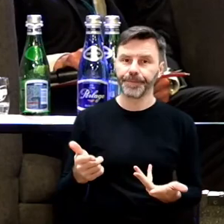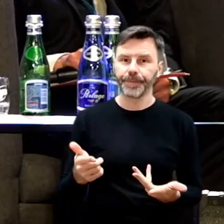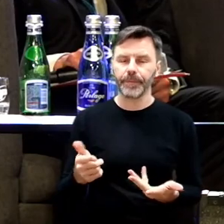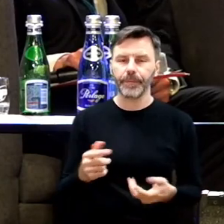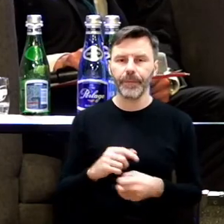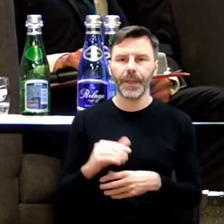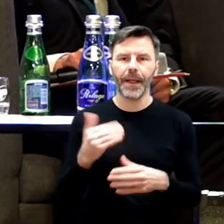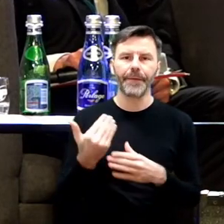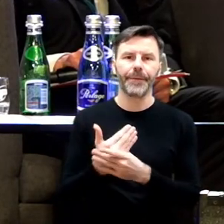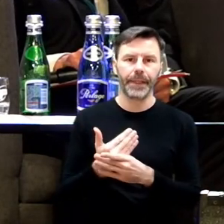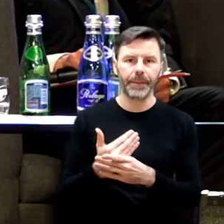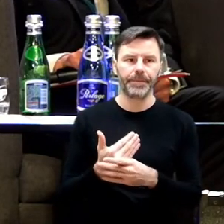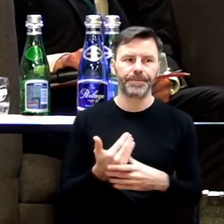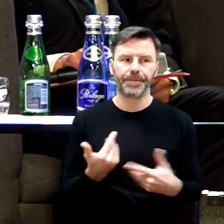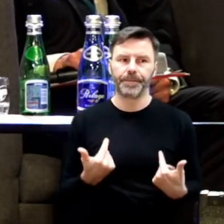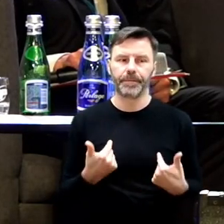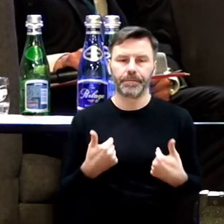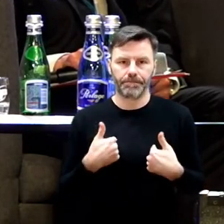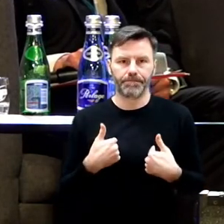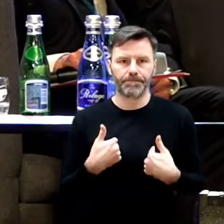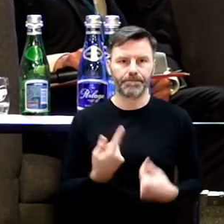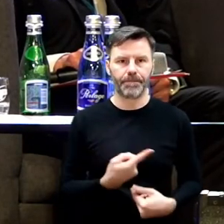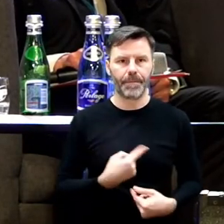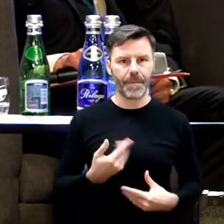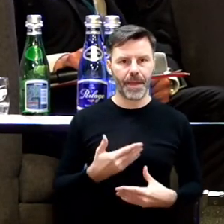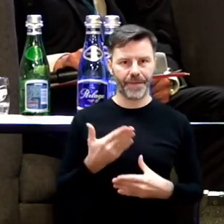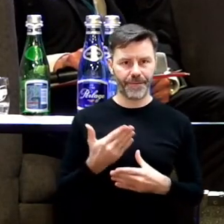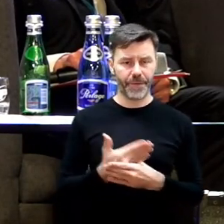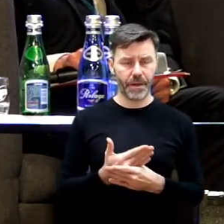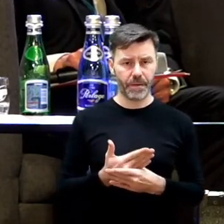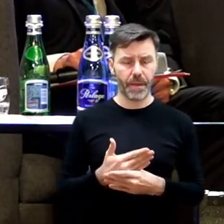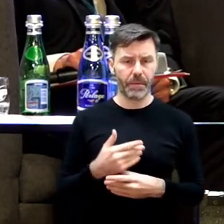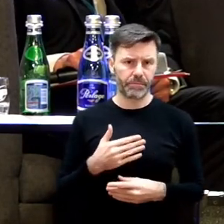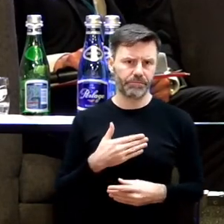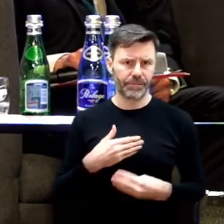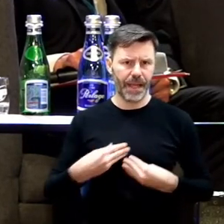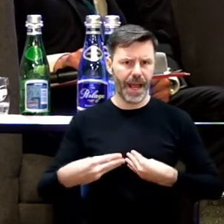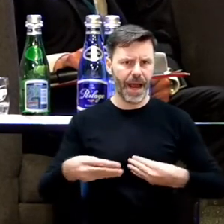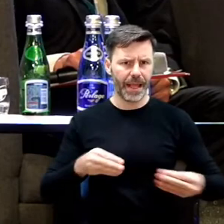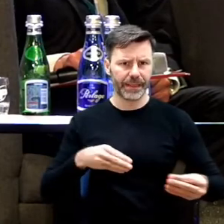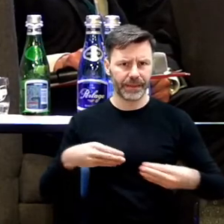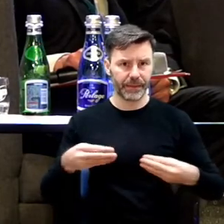My akurat jesteśmy firmą, która jest dość elastyczna. Nie wiem czy było to widać na filmie, ale nawet